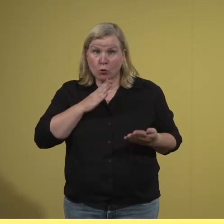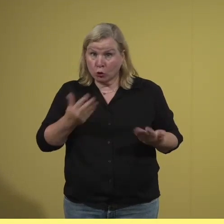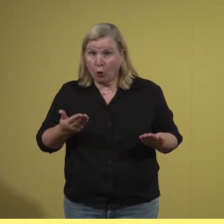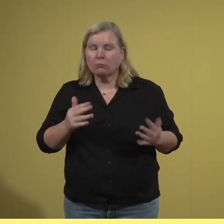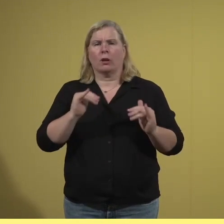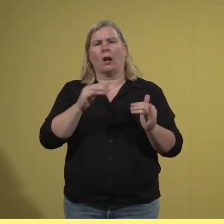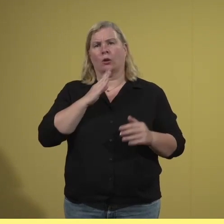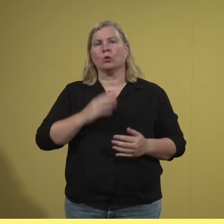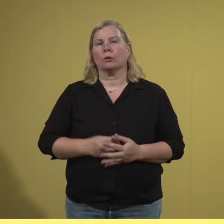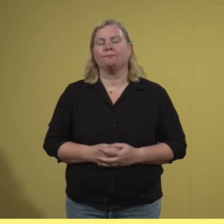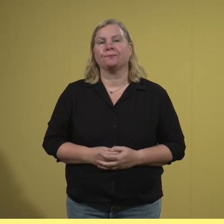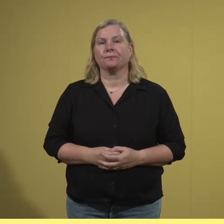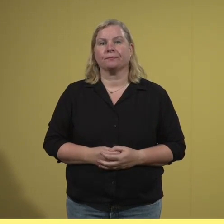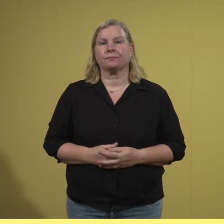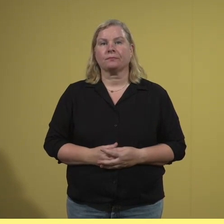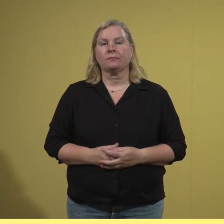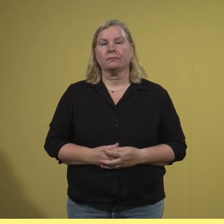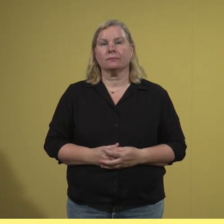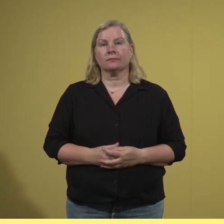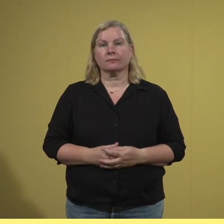Ja. Können wir lassen oder reicht? Können wir so lassen. Reicht uns, sehr schön.